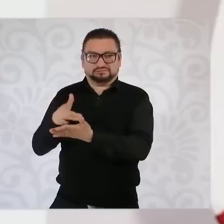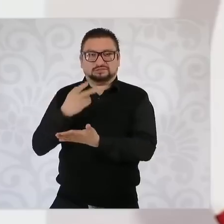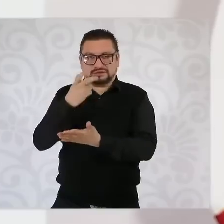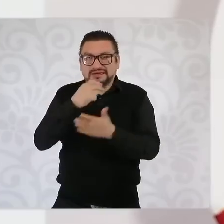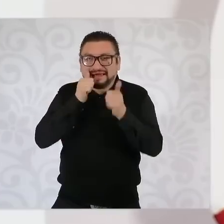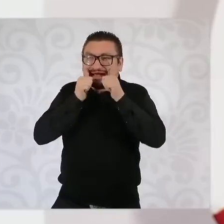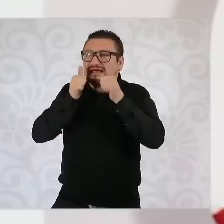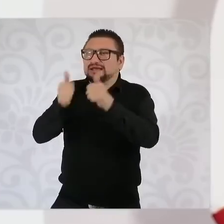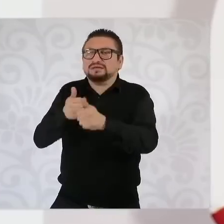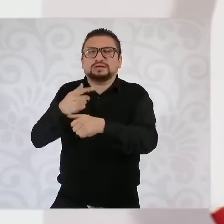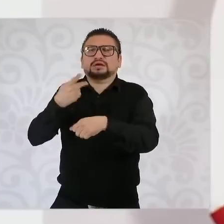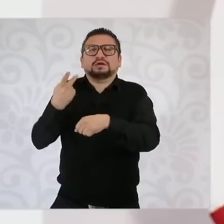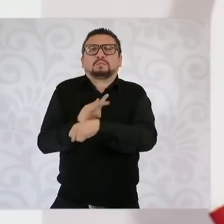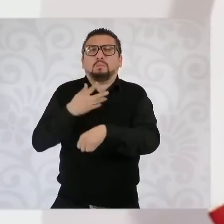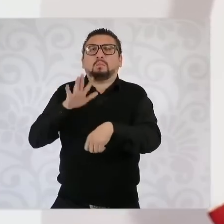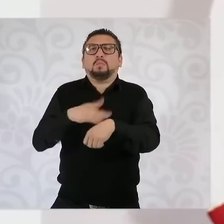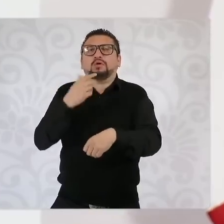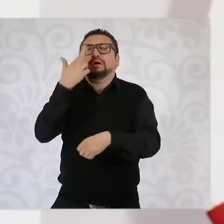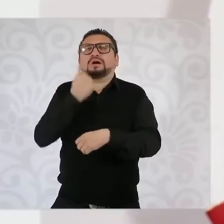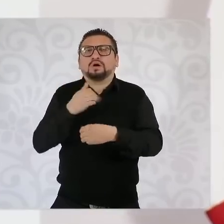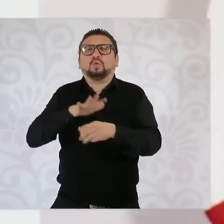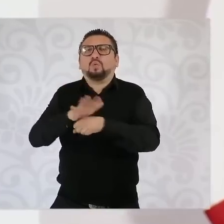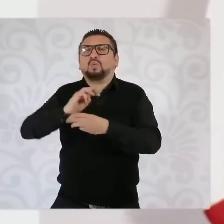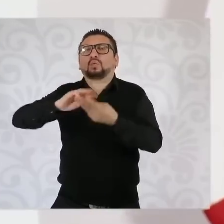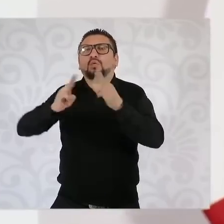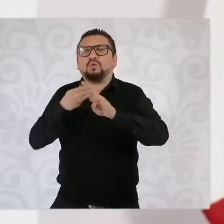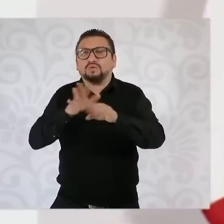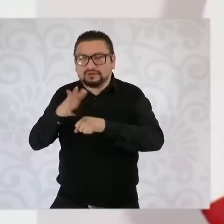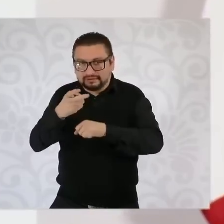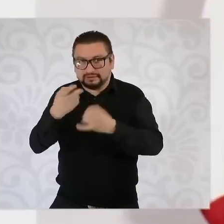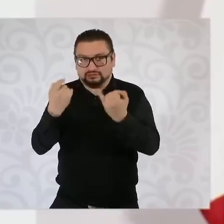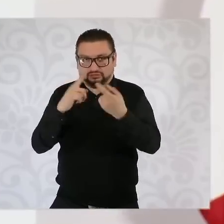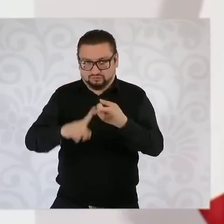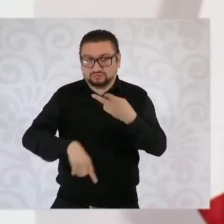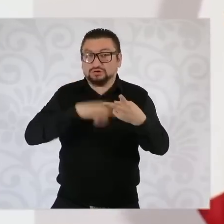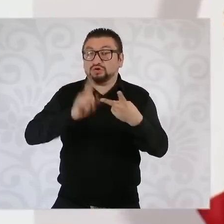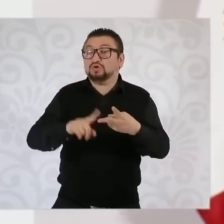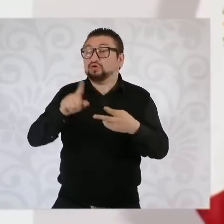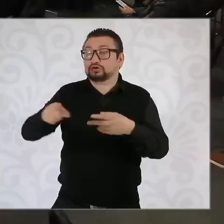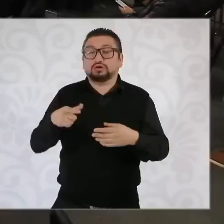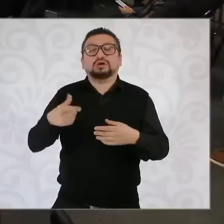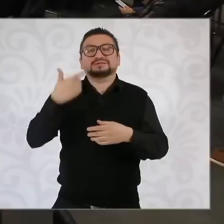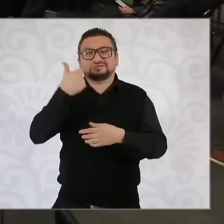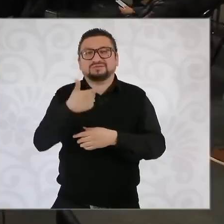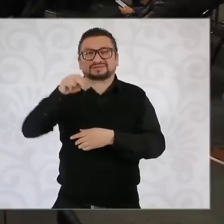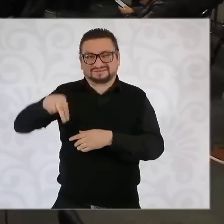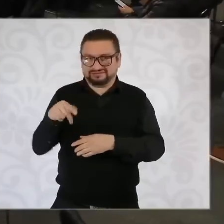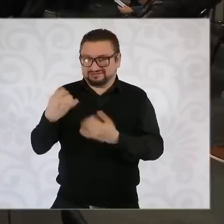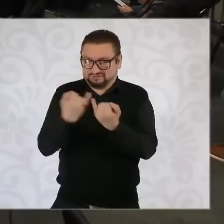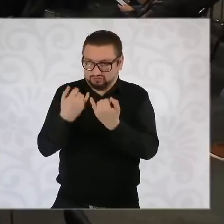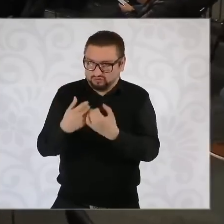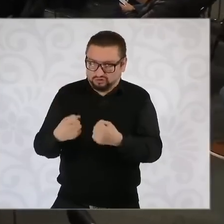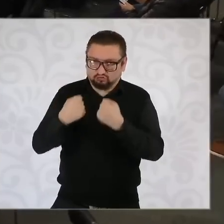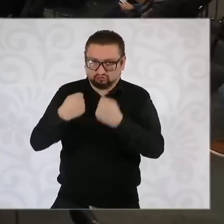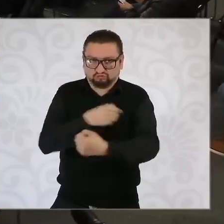las causas pero también fortalecer a la guardia nacional y también avanzar en lacer impunidad como